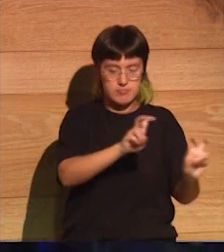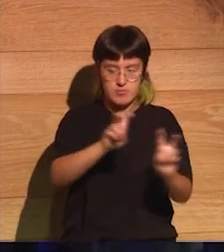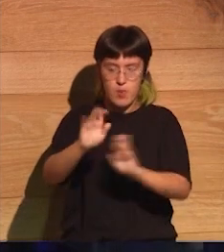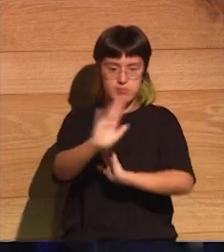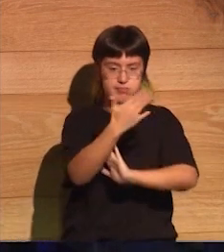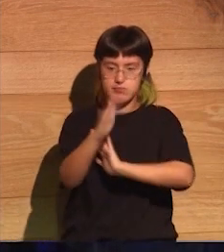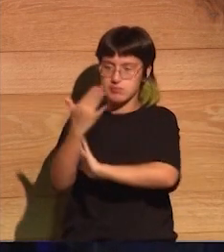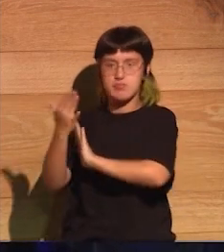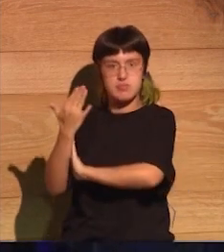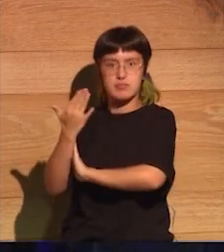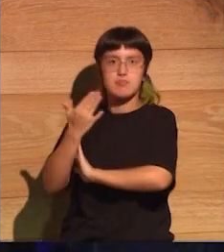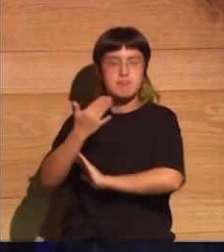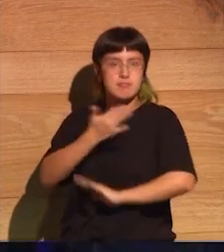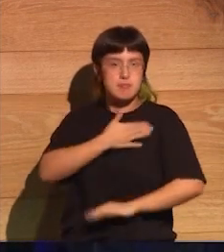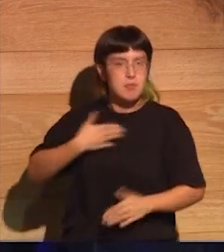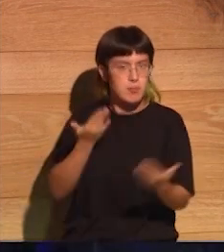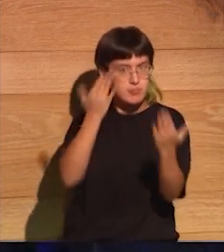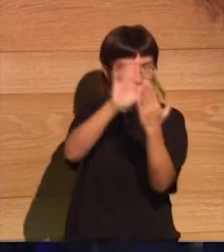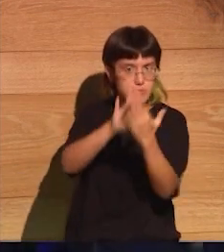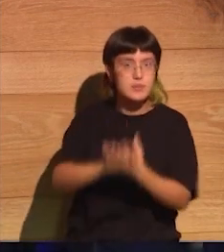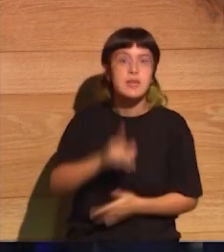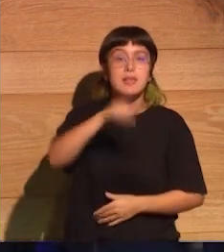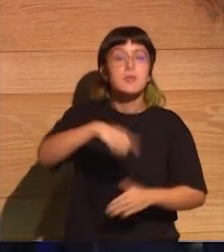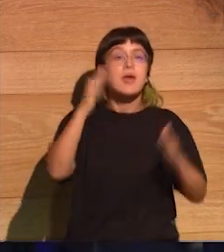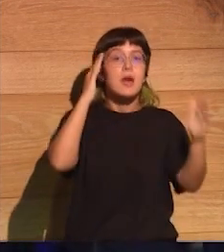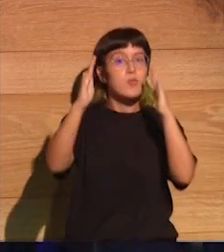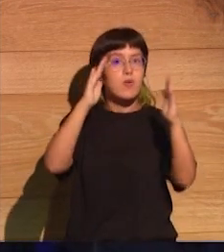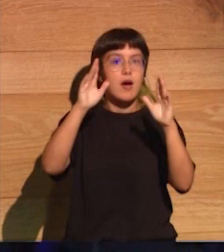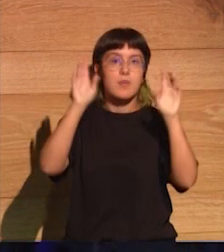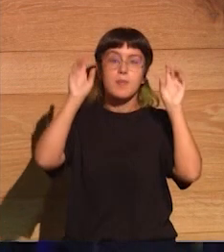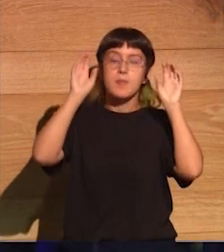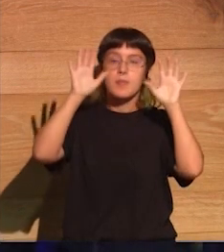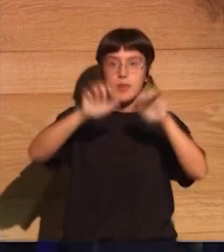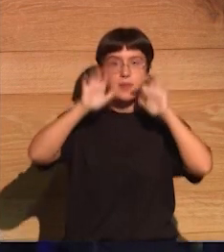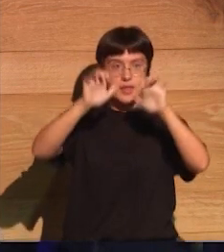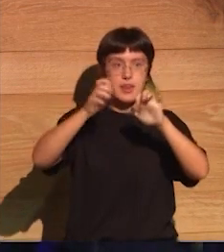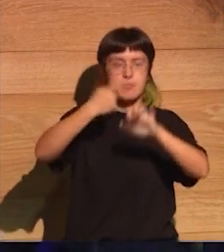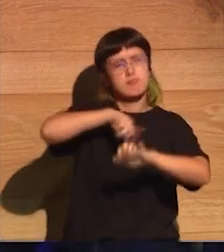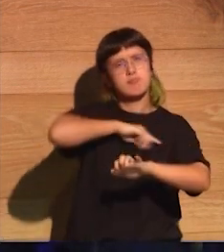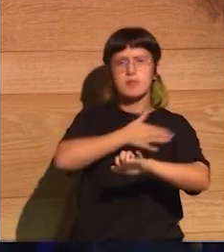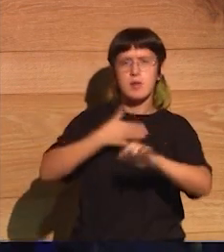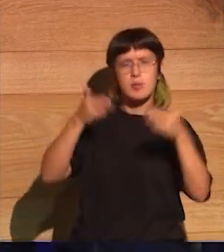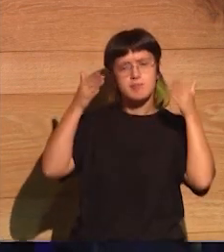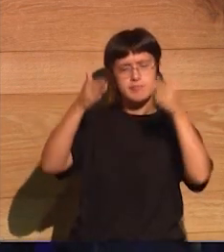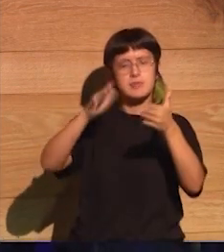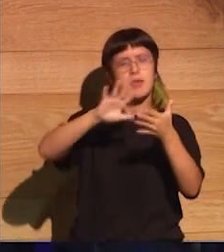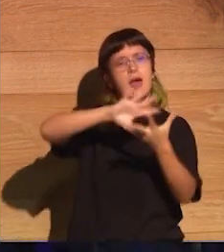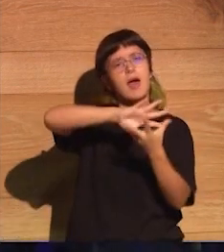las nuevas fronteras del conocimiento con un aprendizaje, como decía también Santiago, flexible, inclusivo y sobre todo personalizado.